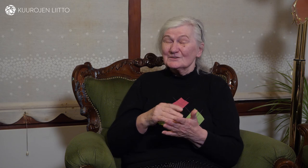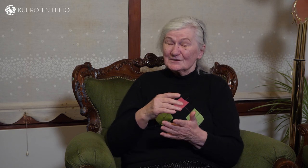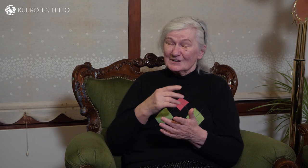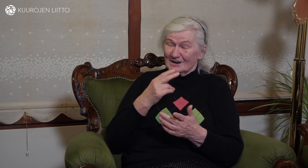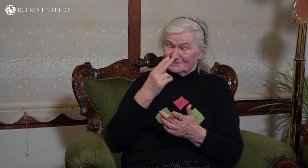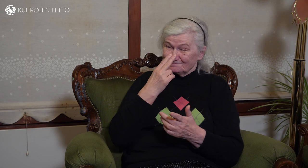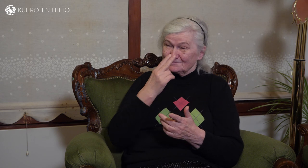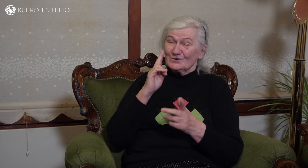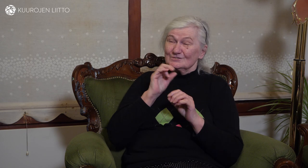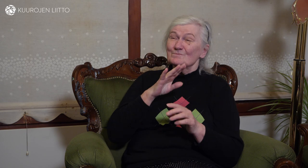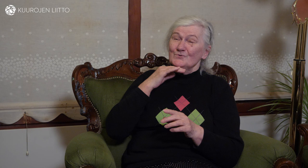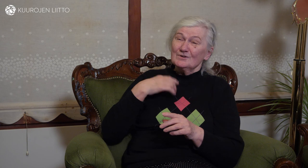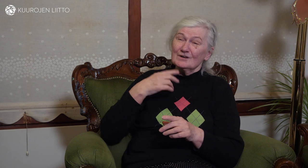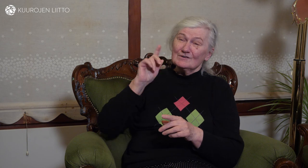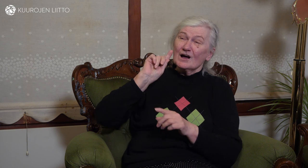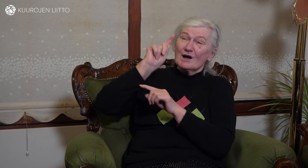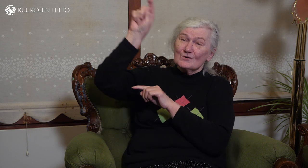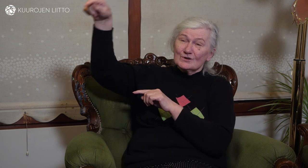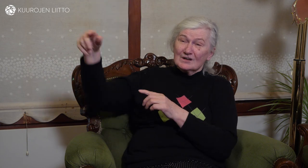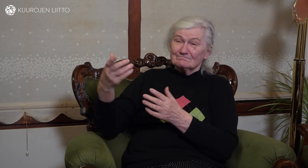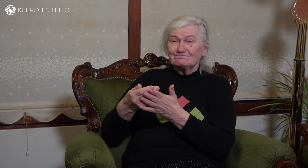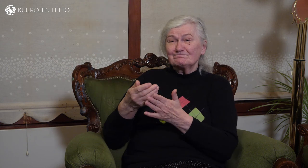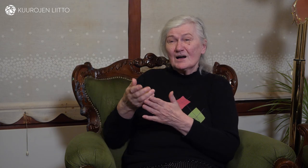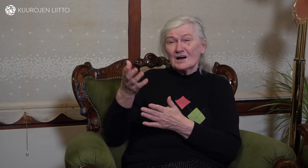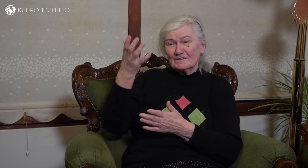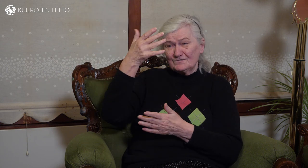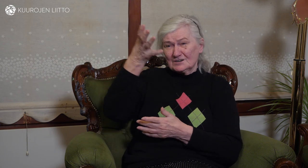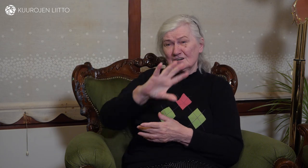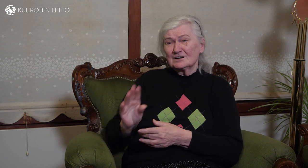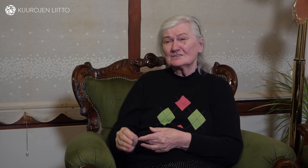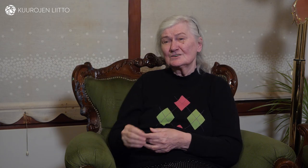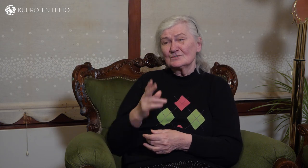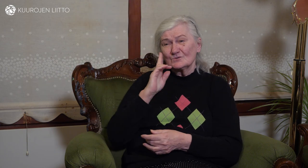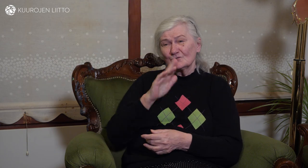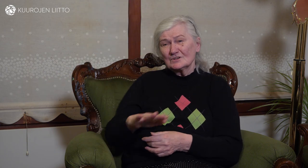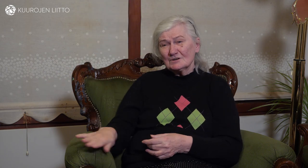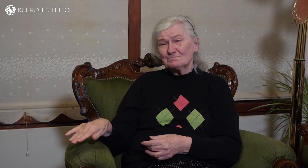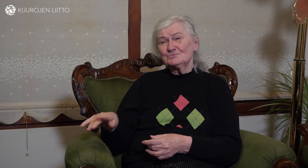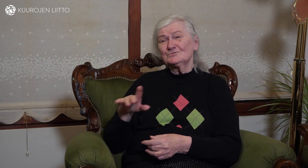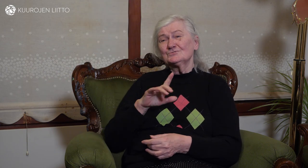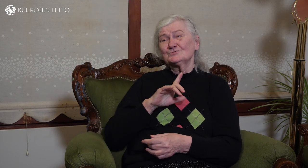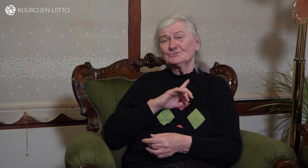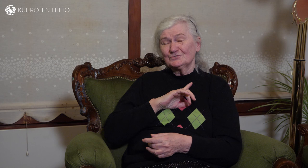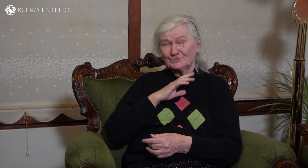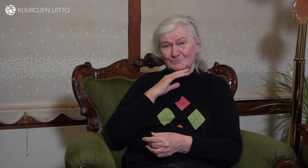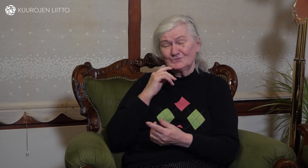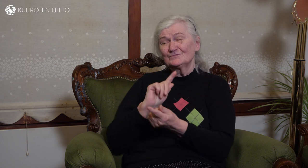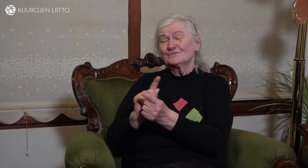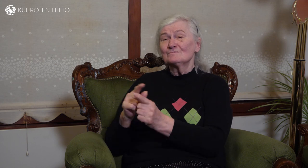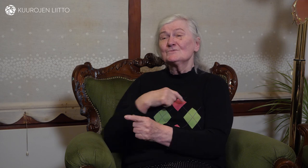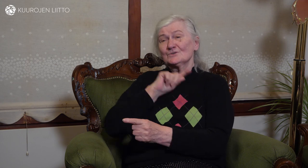Kuurojen Lähetyksen kautta saan seurata kaukaisten maiden, kuten Afrikan kuurojen lasten elämää.